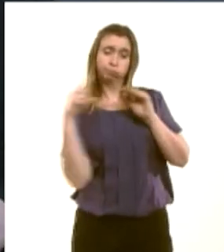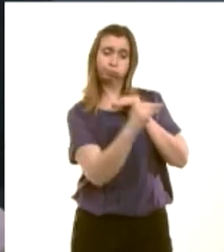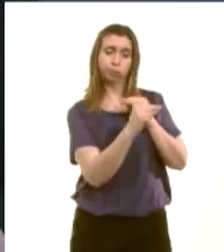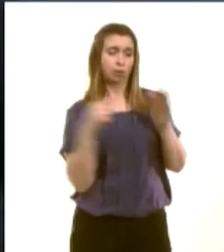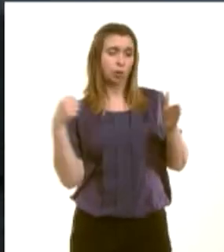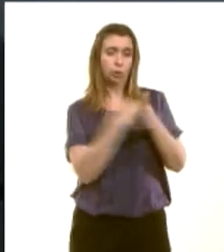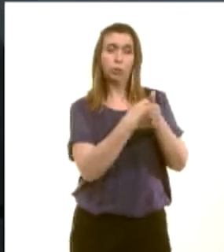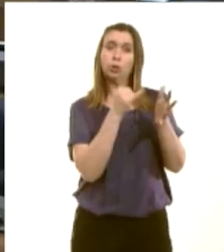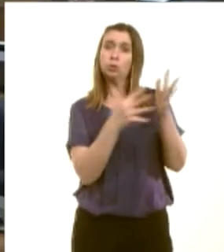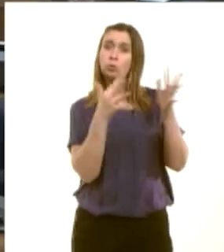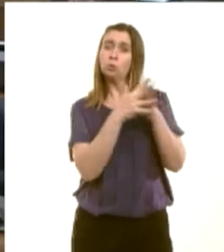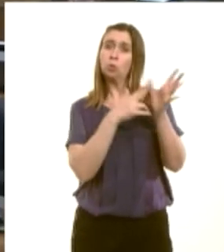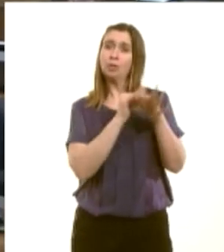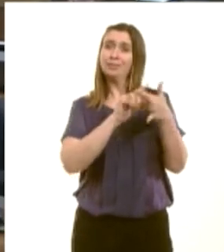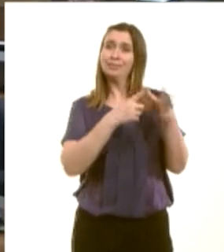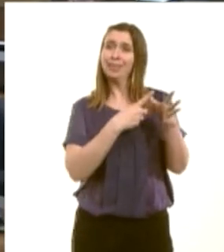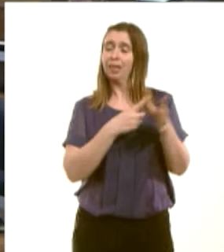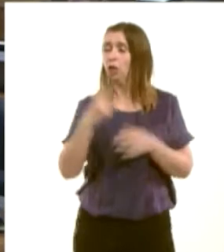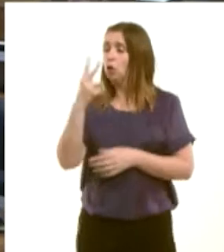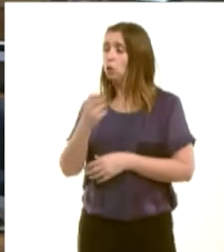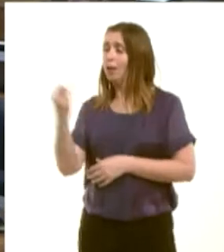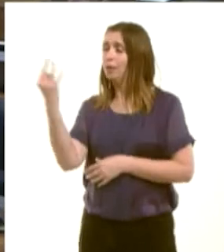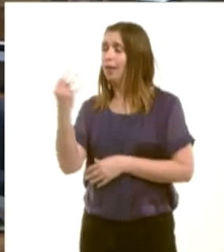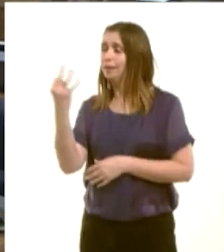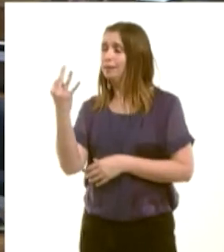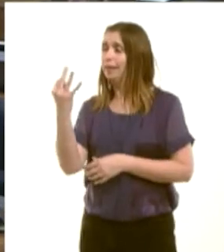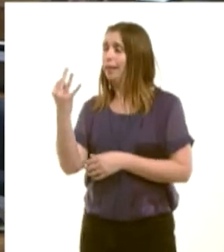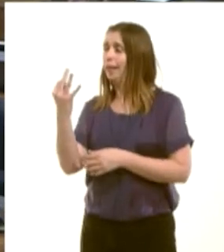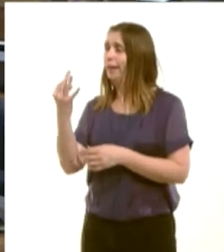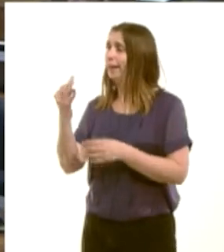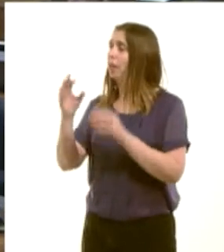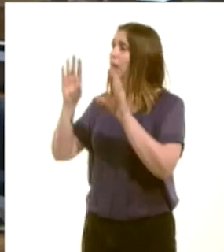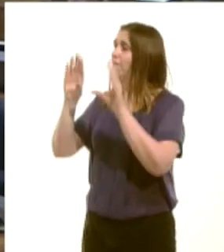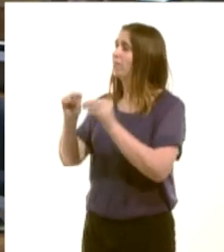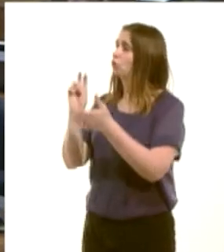ar Ùl trydaneiddio, ond y cynllun yw y bydd hynny yn parhau. Wrth gwrs, maeín rhaid inni